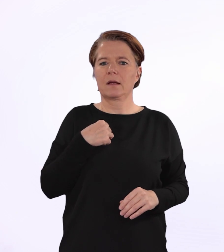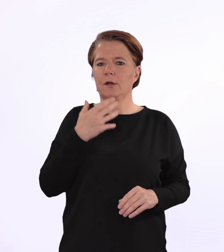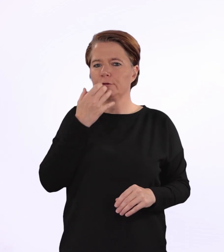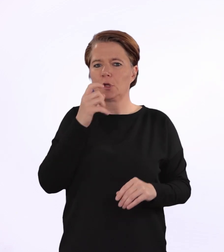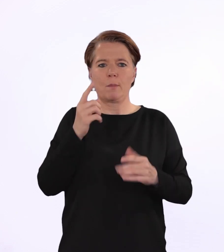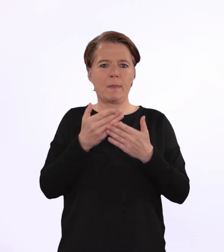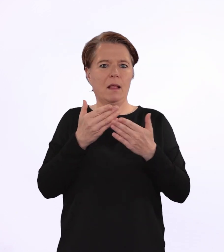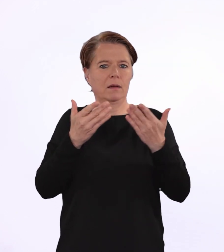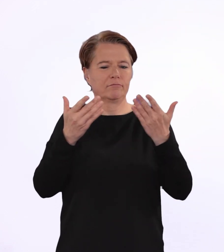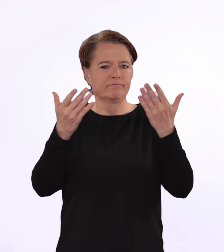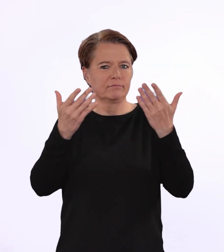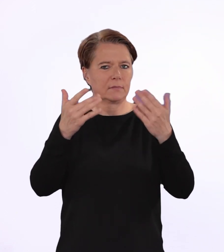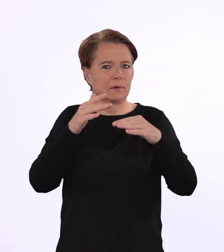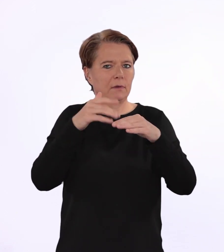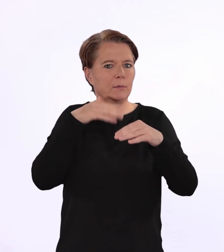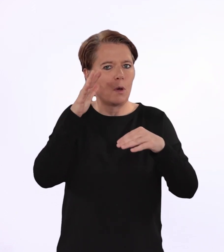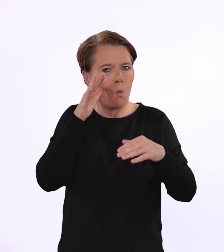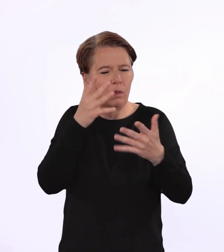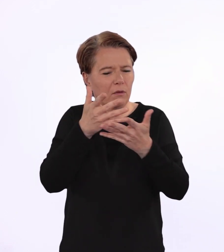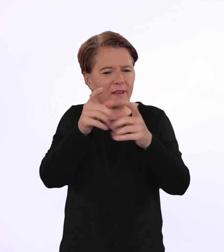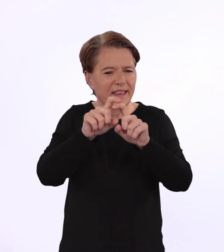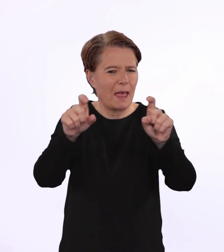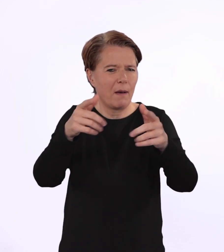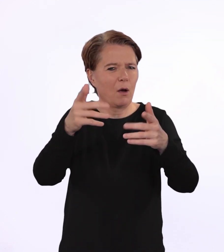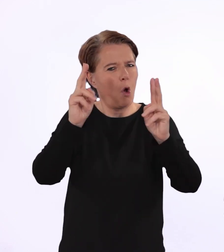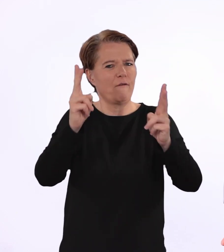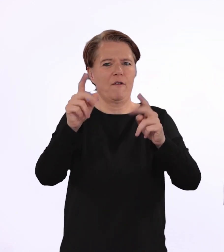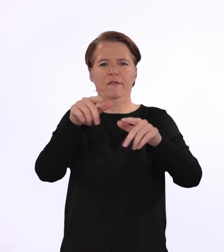Oder dass ich wieder das auf der Bühne hören möchte, was ich ja schon oft gehört habe?